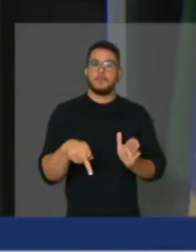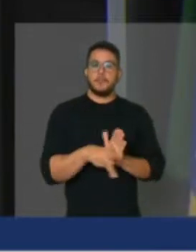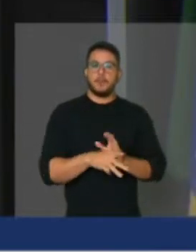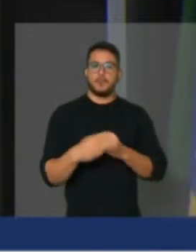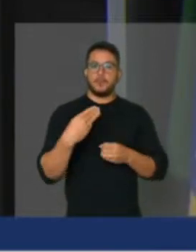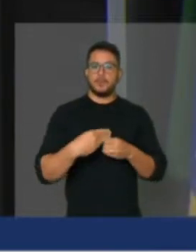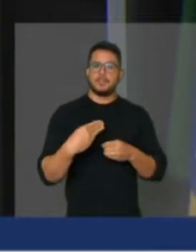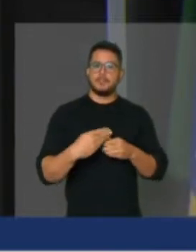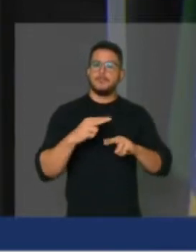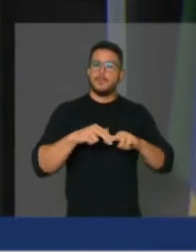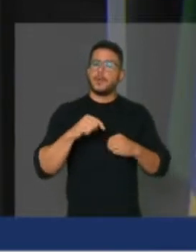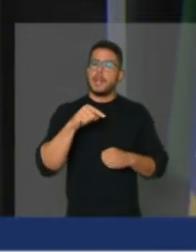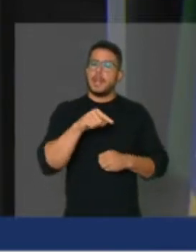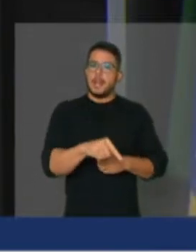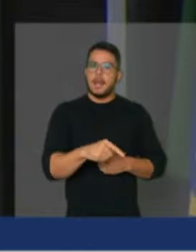AONDE O PREFEITO... OS VEREADORES ESTÃO PERTO DOS